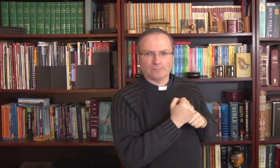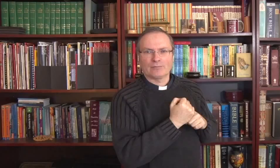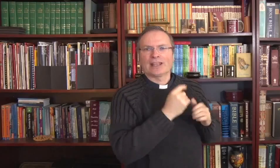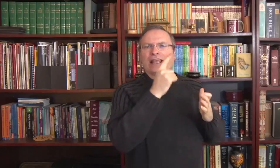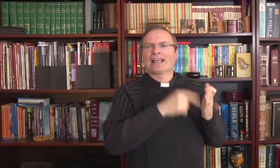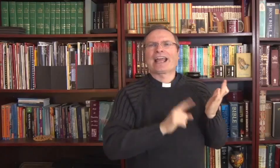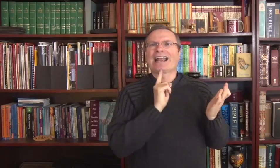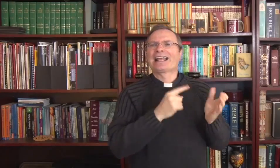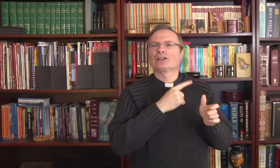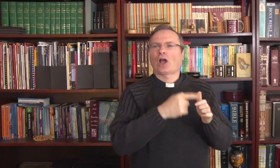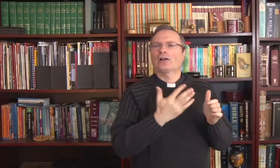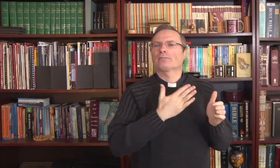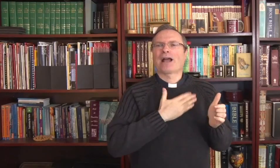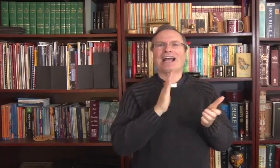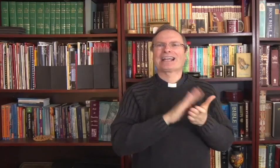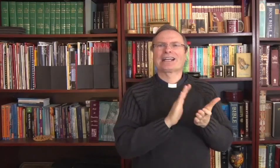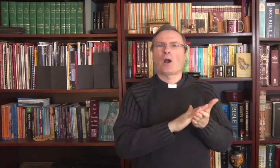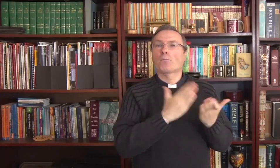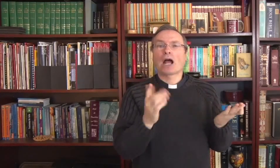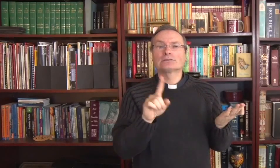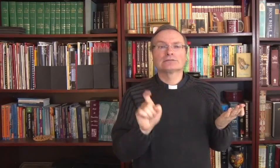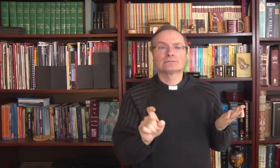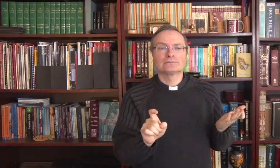Quelle est donc ma récompense?